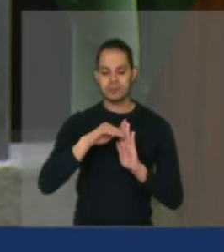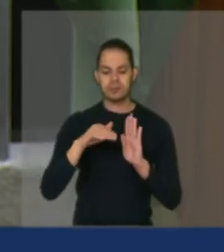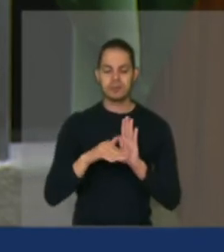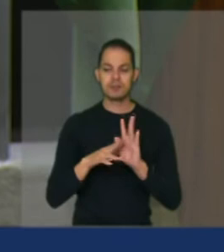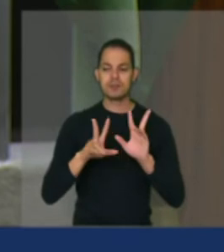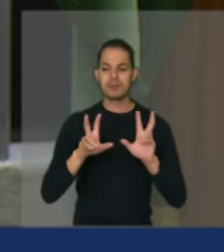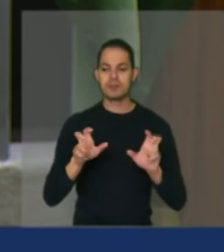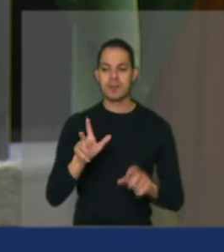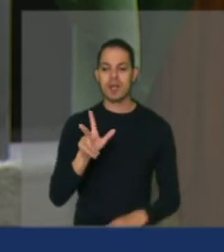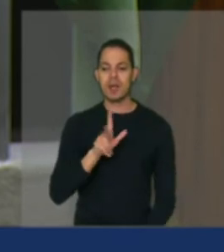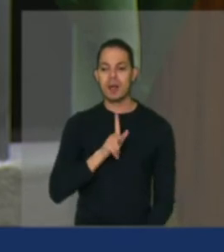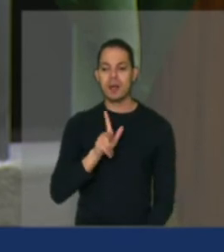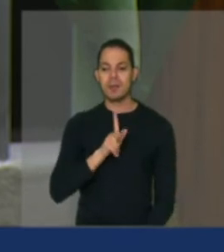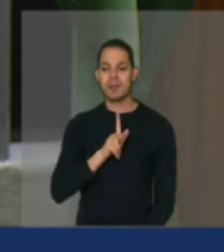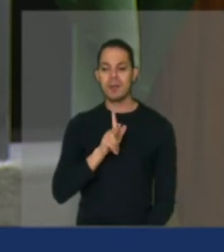PRIVATIZAÇÃO DOS CORREIOS. UM SERVIÇO ESSENCIAL PARA O